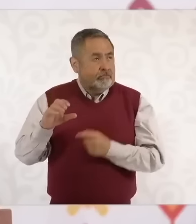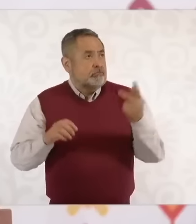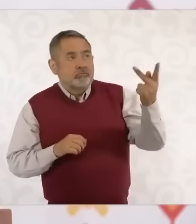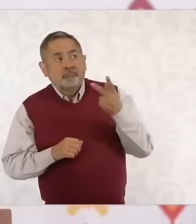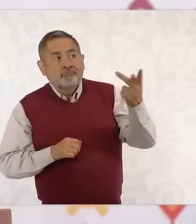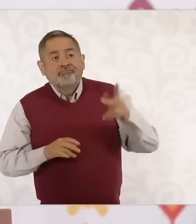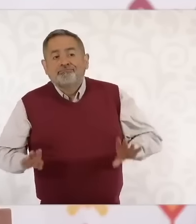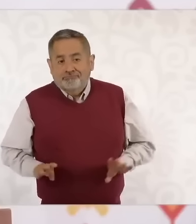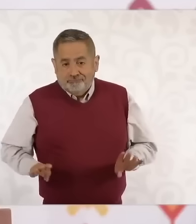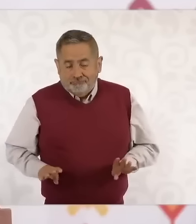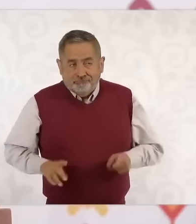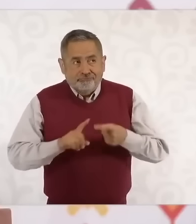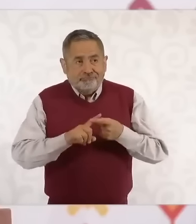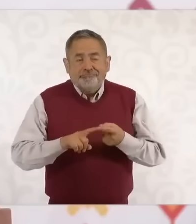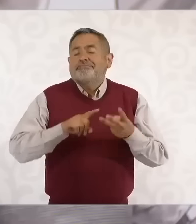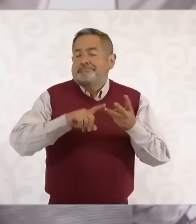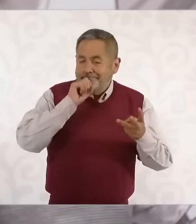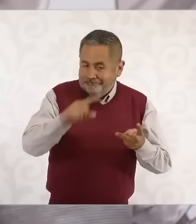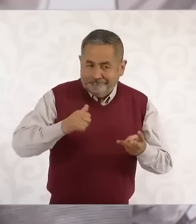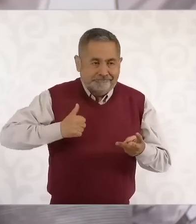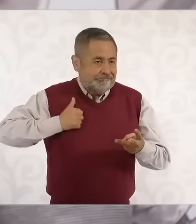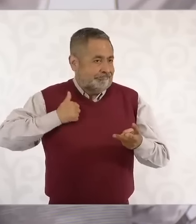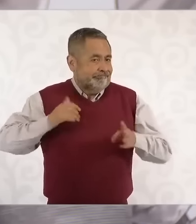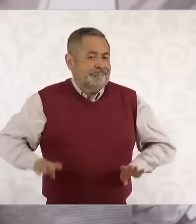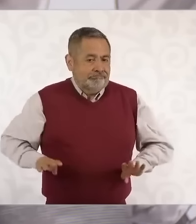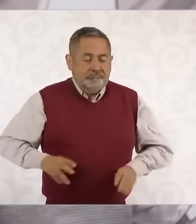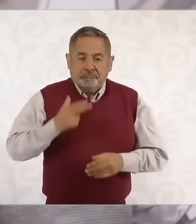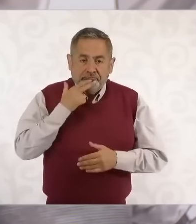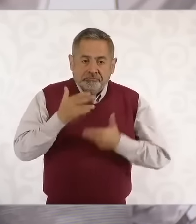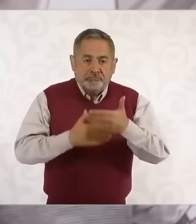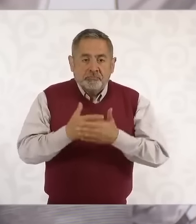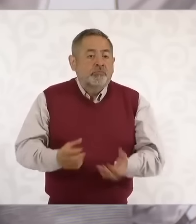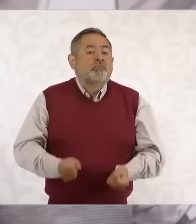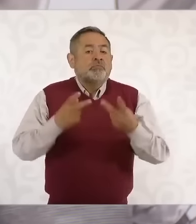Estados Unidos y para Canadá. ¿Qué ha significado? ¿Cuántos empleos dependen de ello? ¿Cuántas